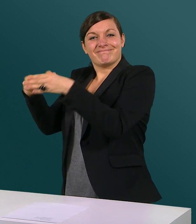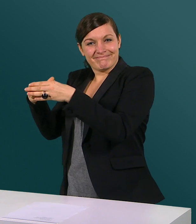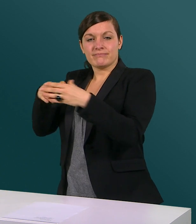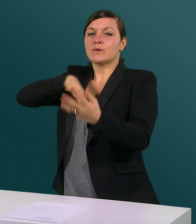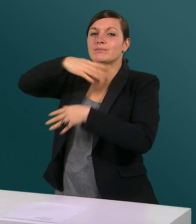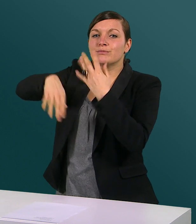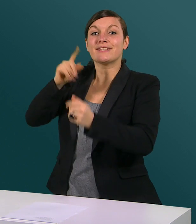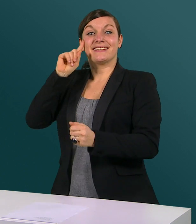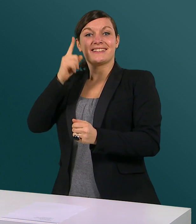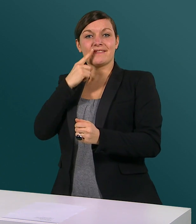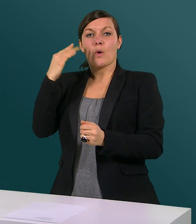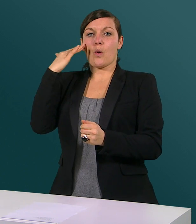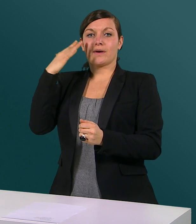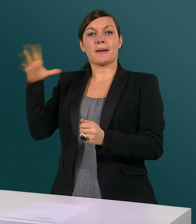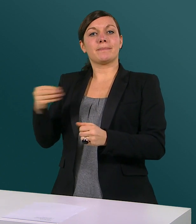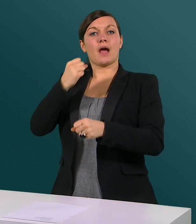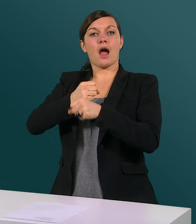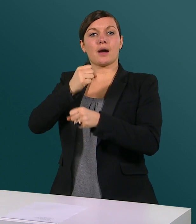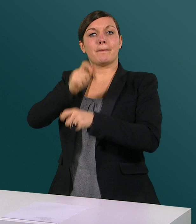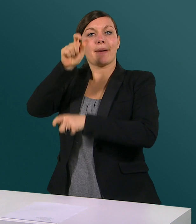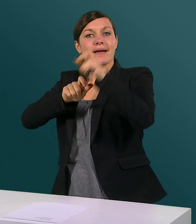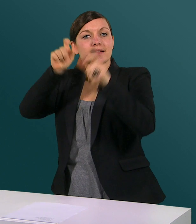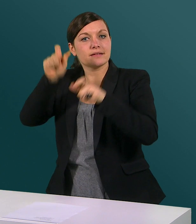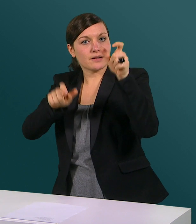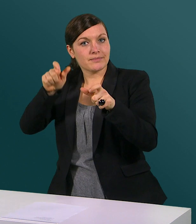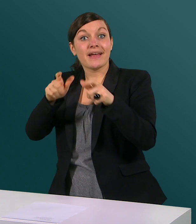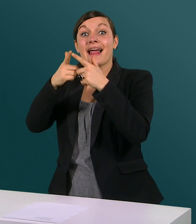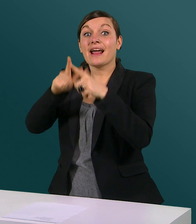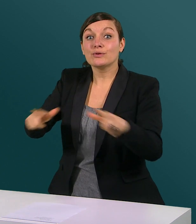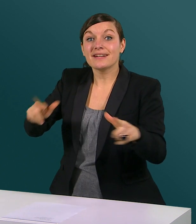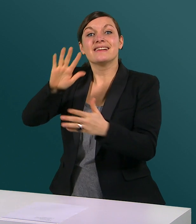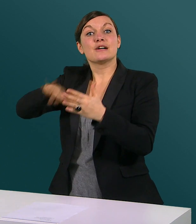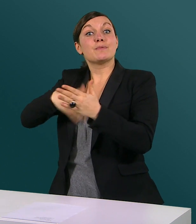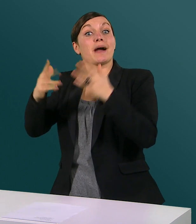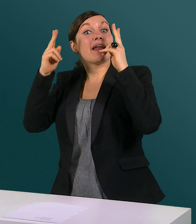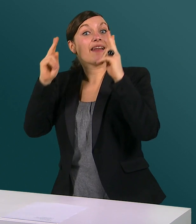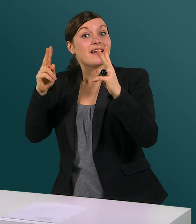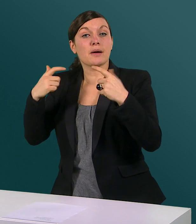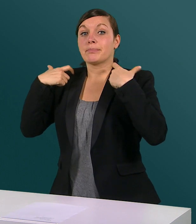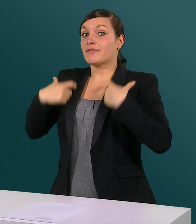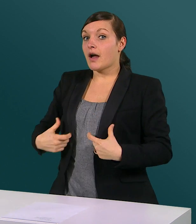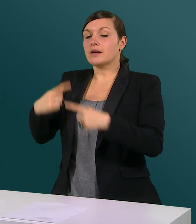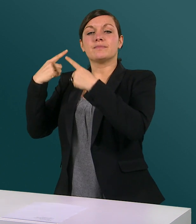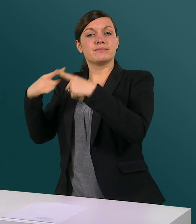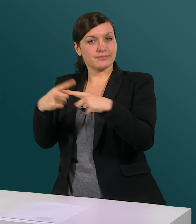In dieser Gruppe waren gehörlose und hörende Mitarbeiter, Linguisten, Gebärden- sprachlehrer, Pfarrer und andere mehr.